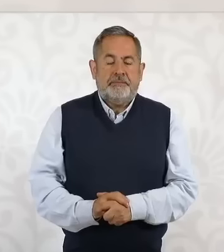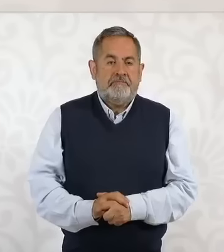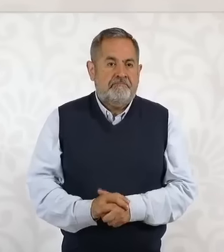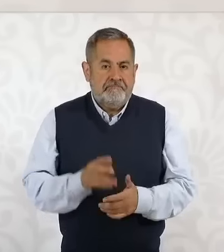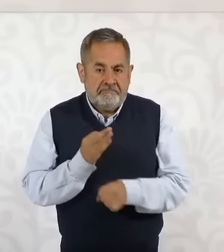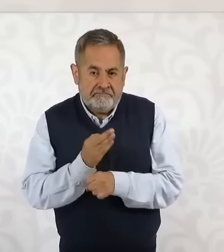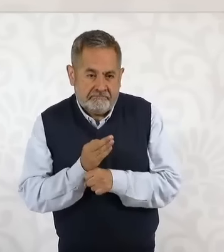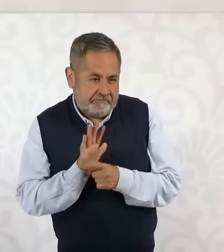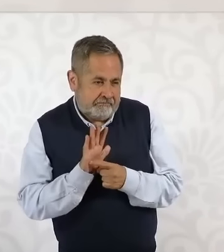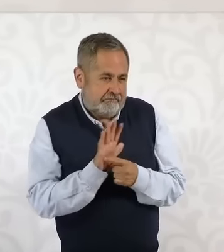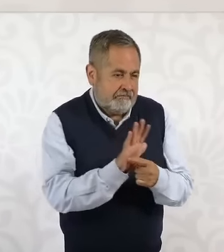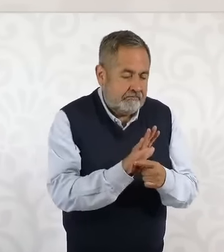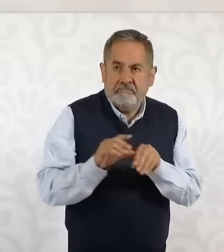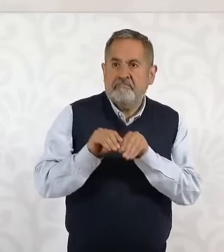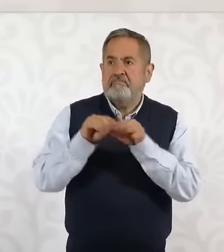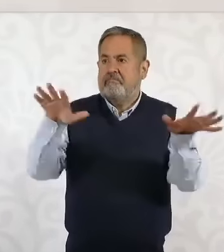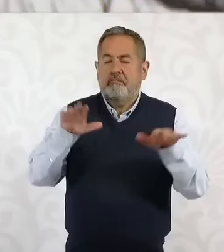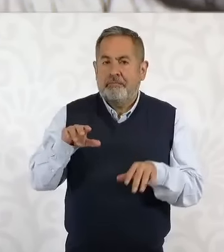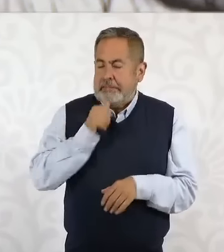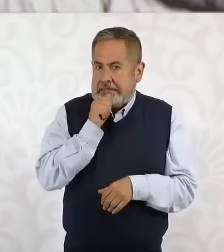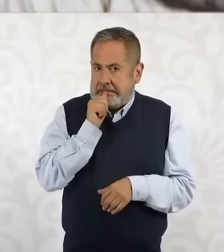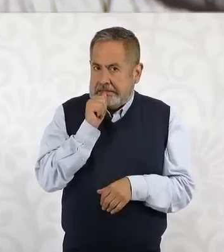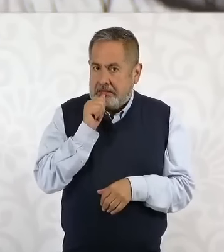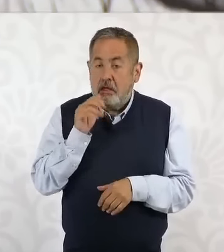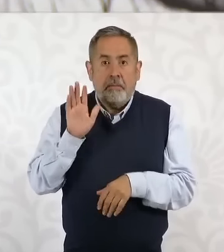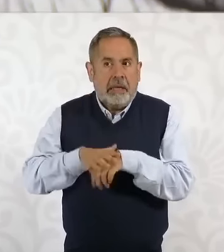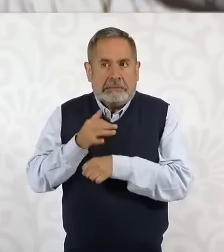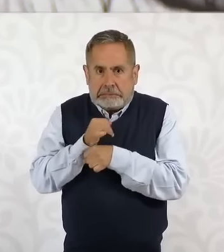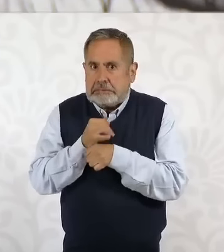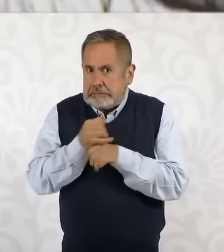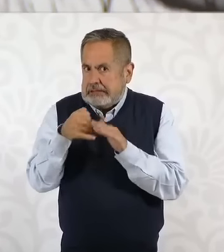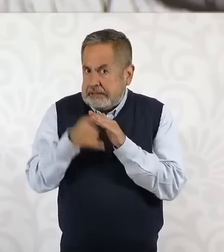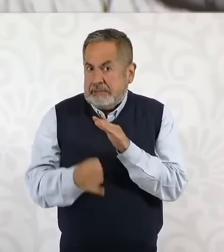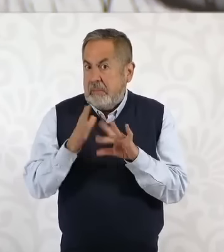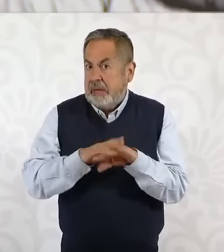y a las madres de Ayotsinapa y además a la propia investigación que se está haciendo.